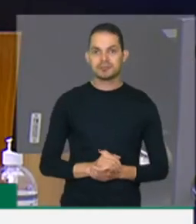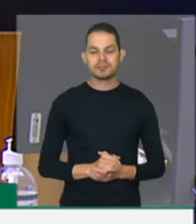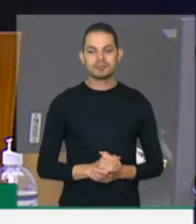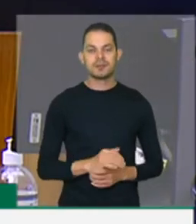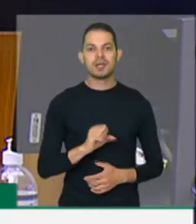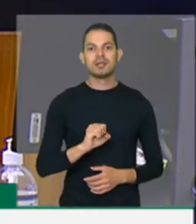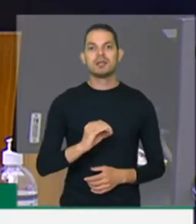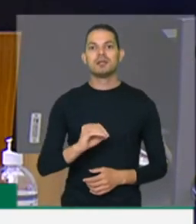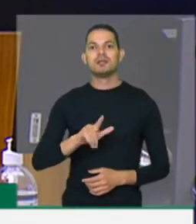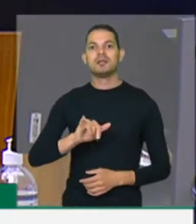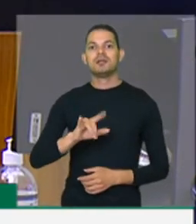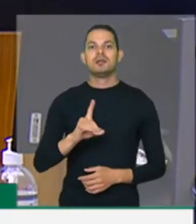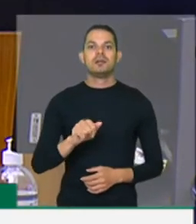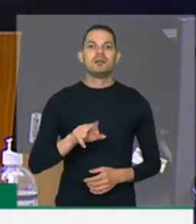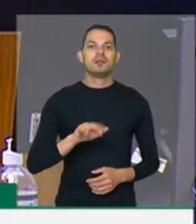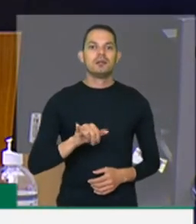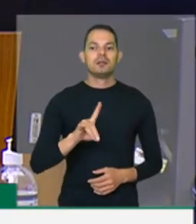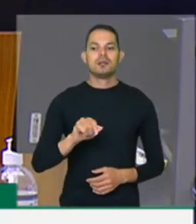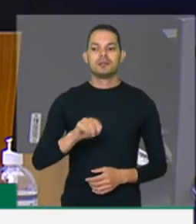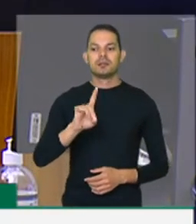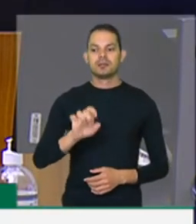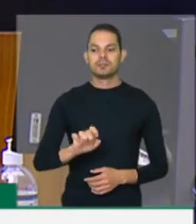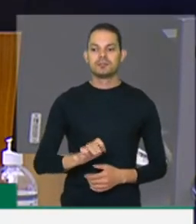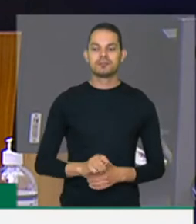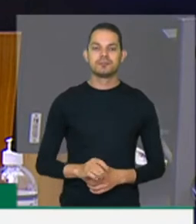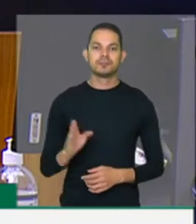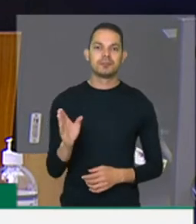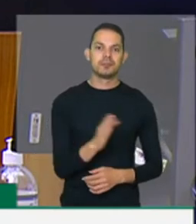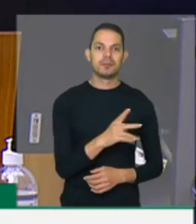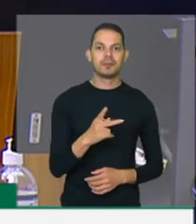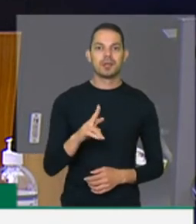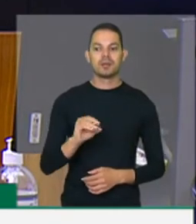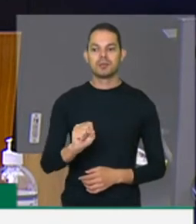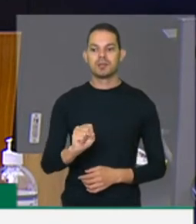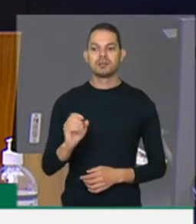[PRESIDENTE]: SIM. SOLIDARIEDADE? PROS? PSC? -- [DEPUTADO]: SIM,